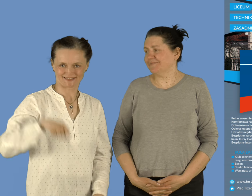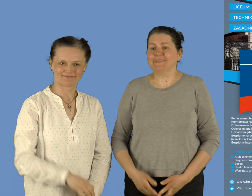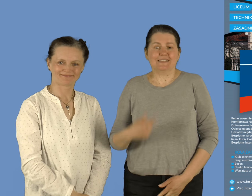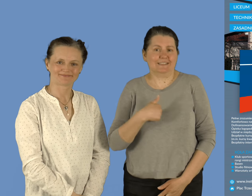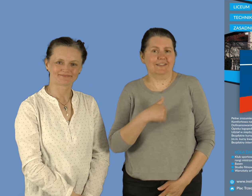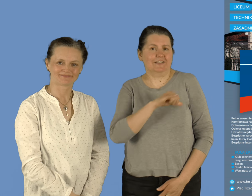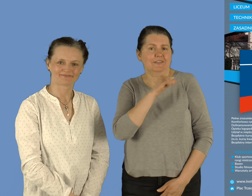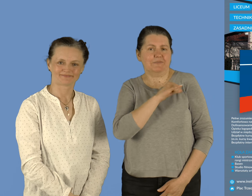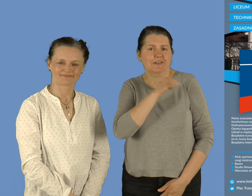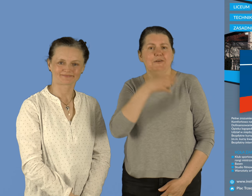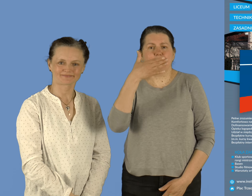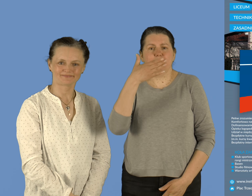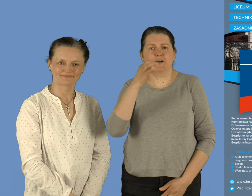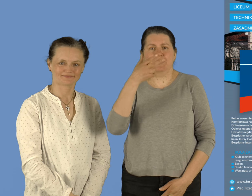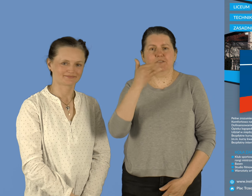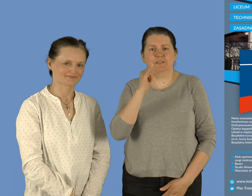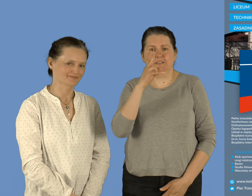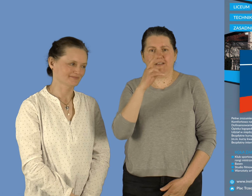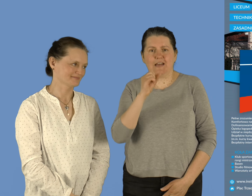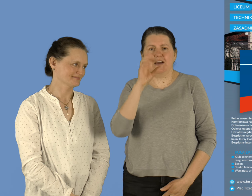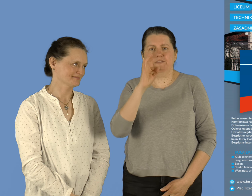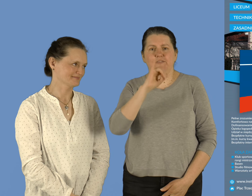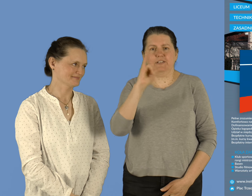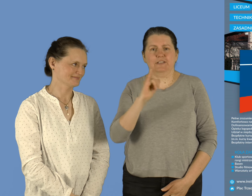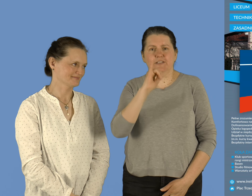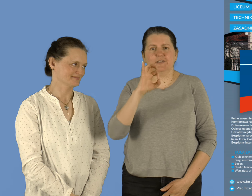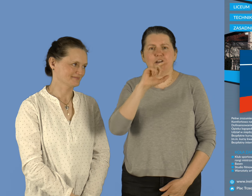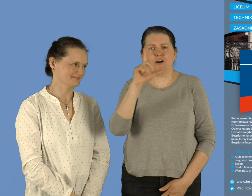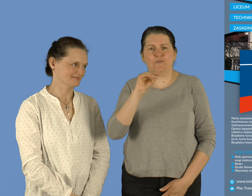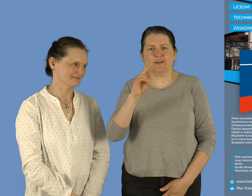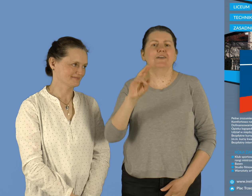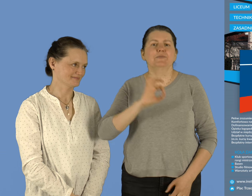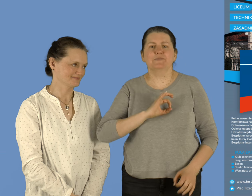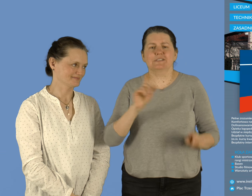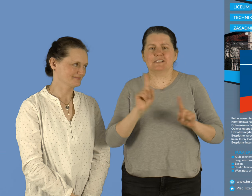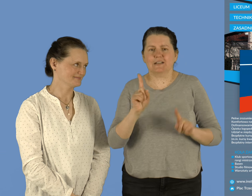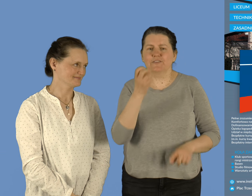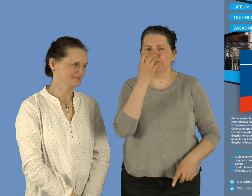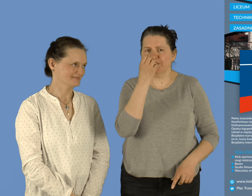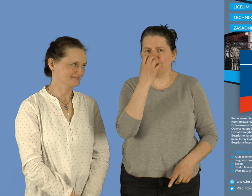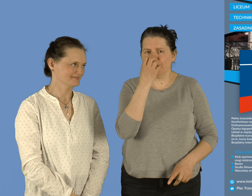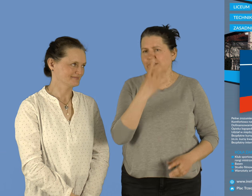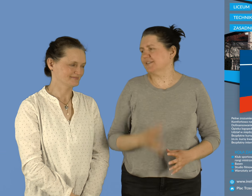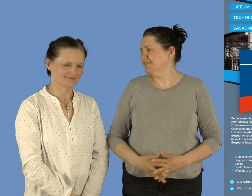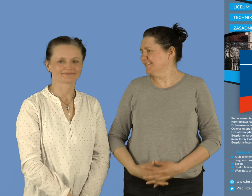Ja nazywam się Monika Fijołek Mój znak w języku migowym [pokazuje].